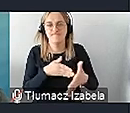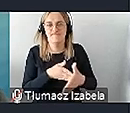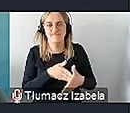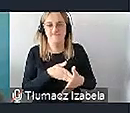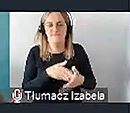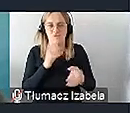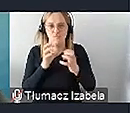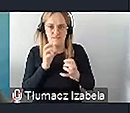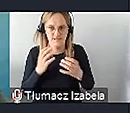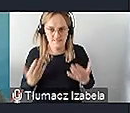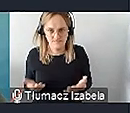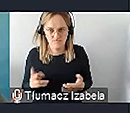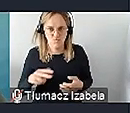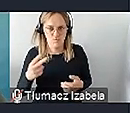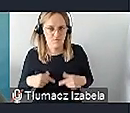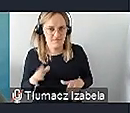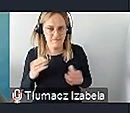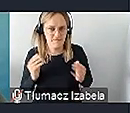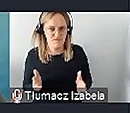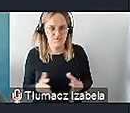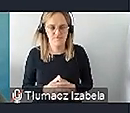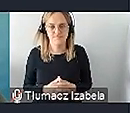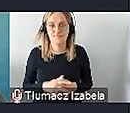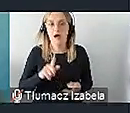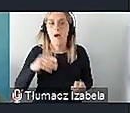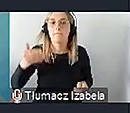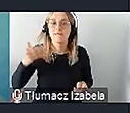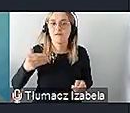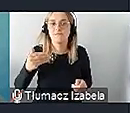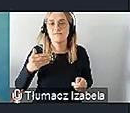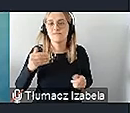żeby się porozumieć z drugim człowiekiem. A prezentacja multimedialna